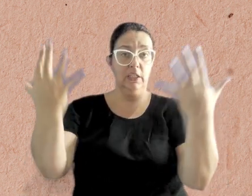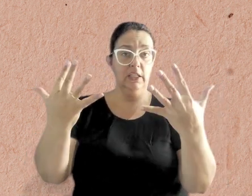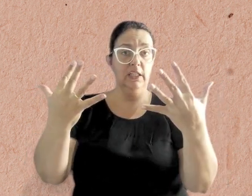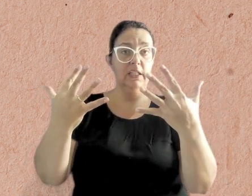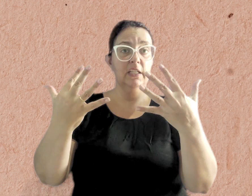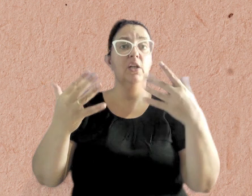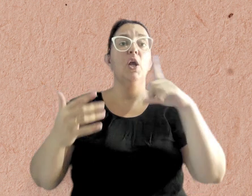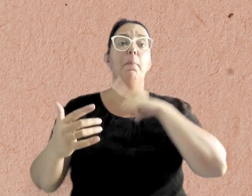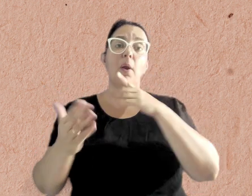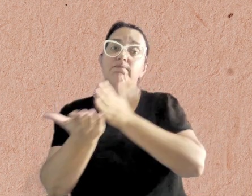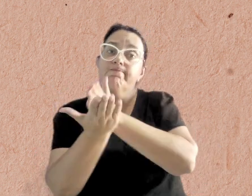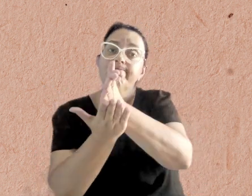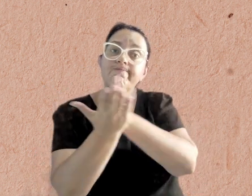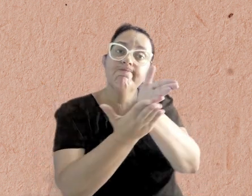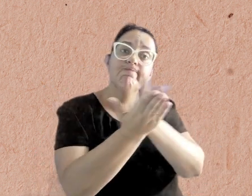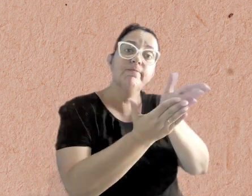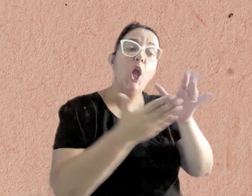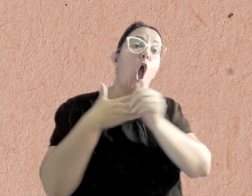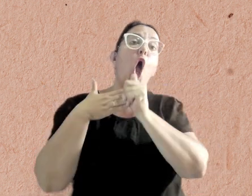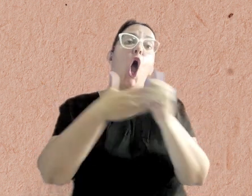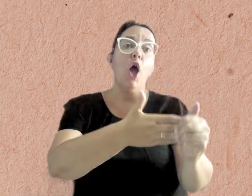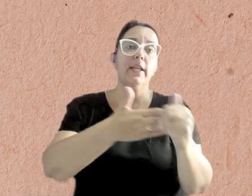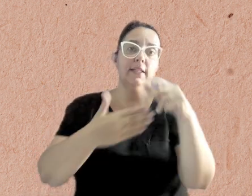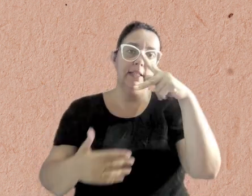a partir de linhas de ação que orientam os PEAs;